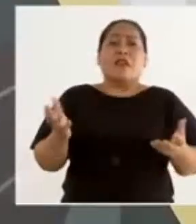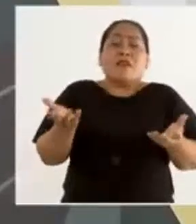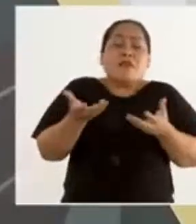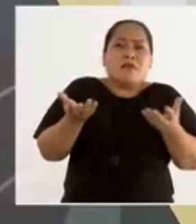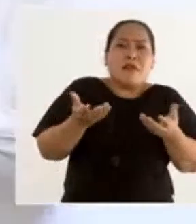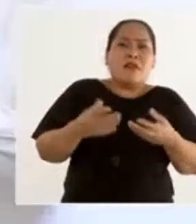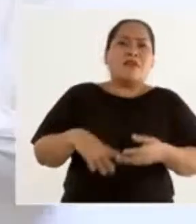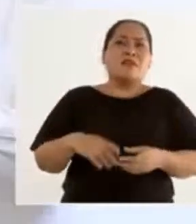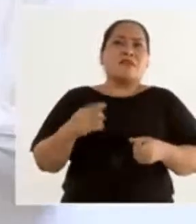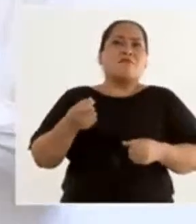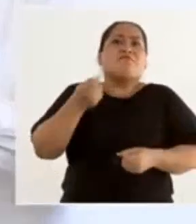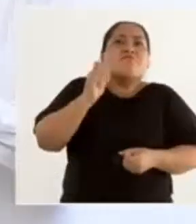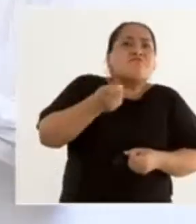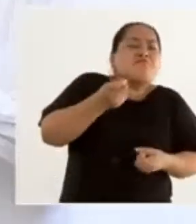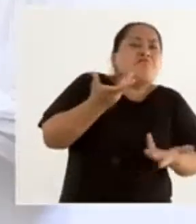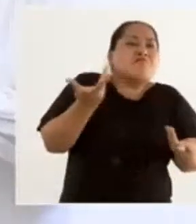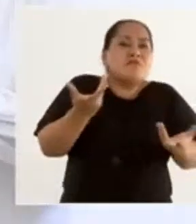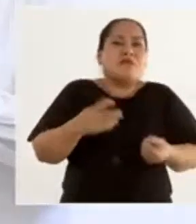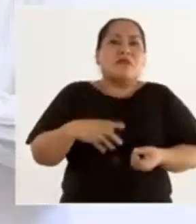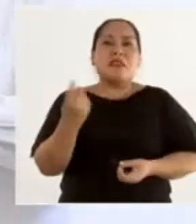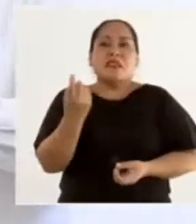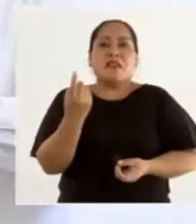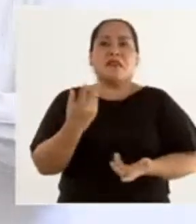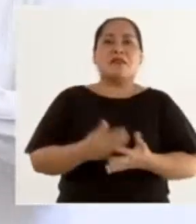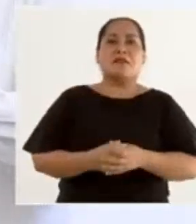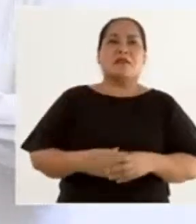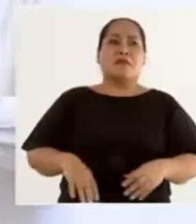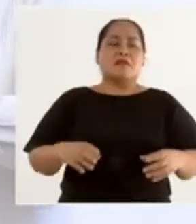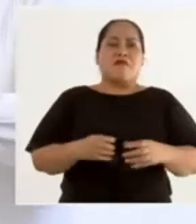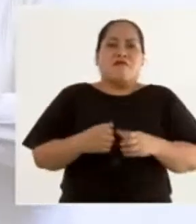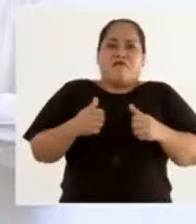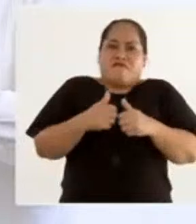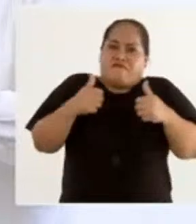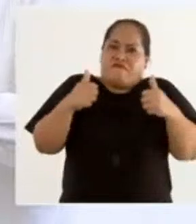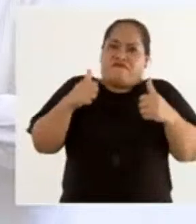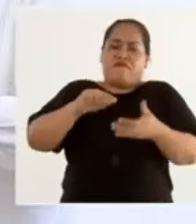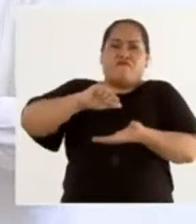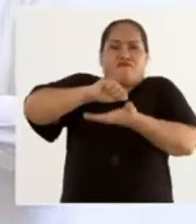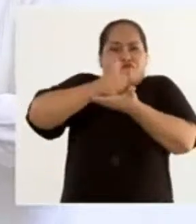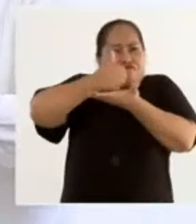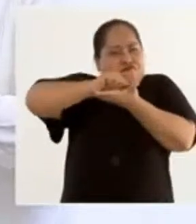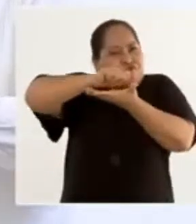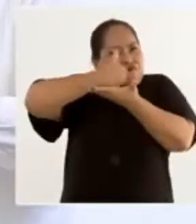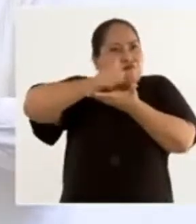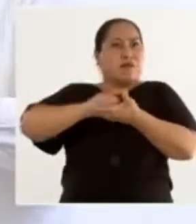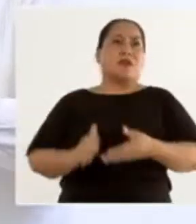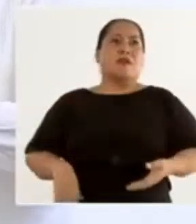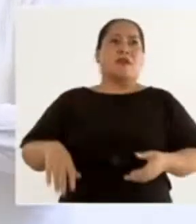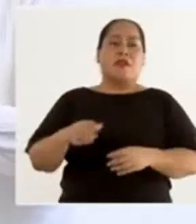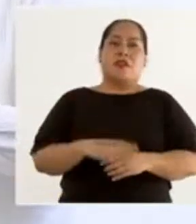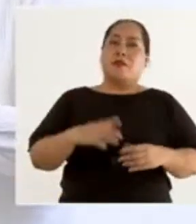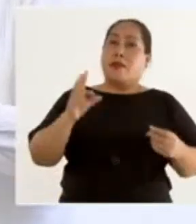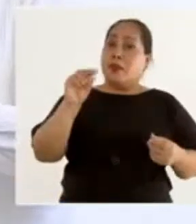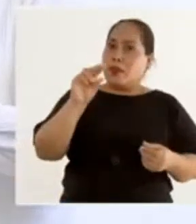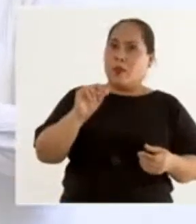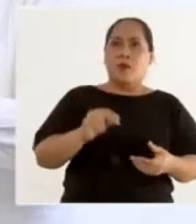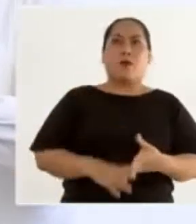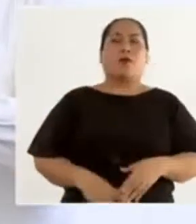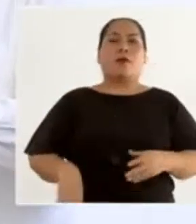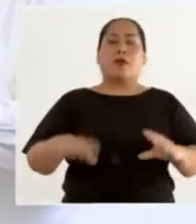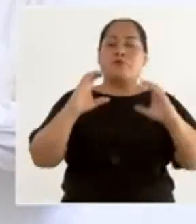enfocarse a tratar de prevenir el desarrollo de la insuficiencia renal crónica. Una gente que empieza